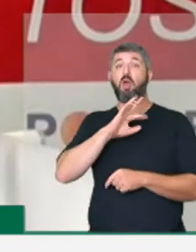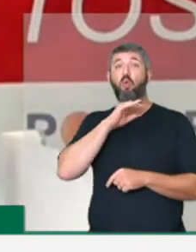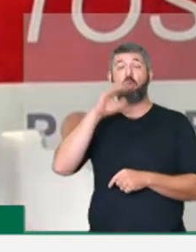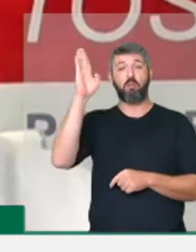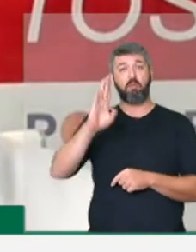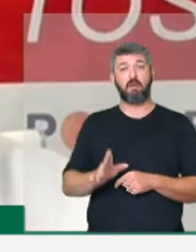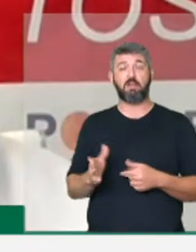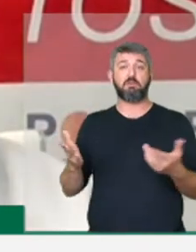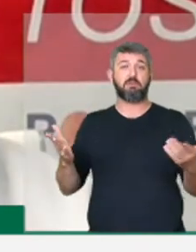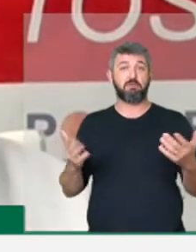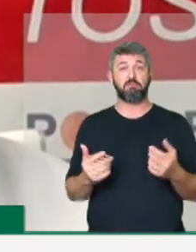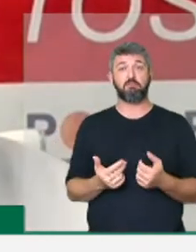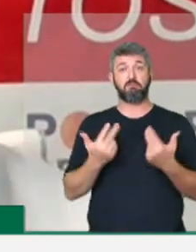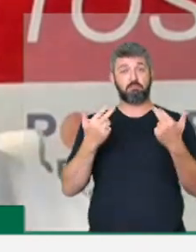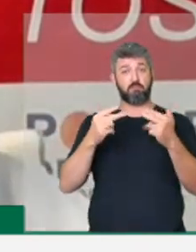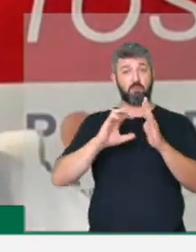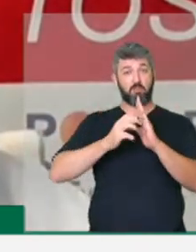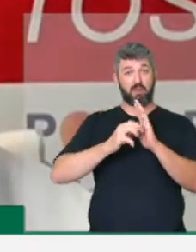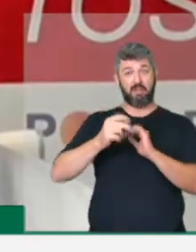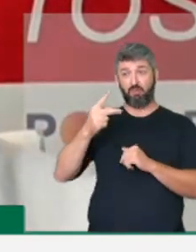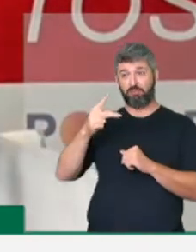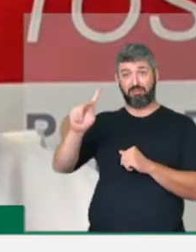RESPEITAR VAMOS RELACIONAR MELHOR EU SEI QUE O DEPUTADO BIBO É UM BOM QUADRO